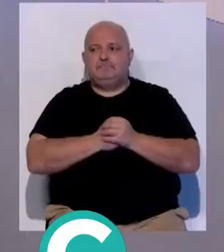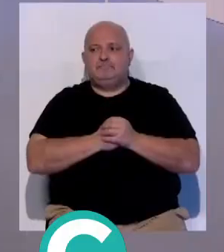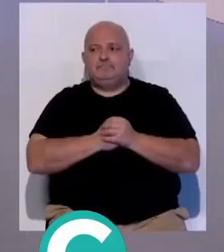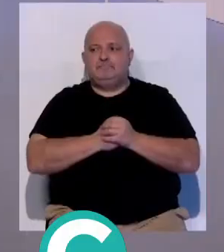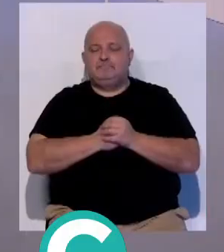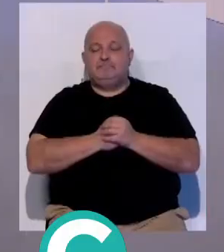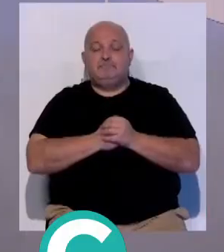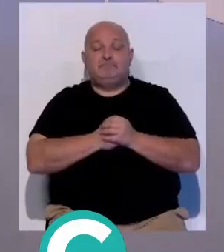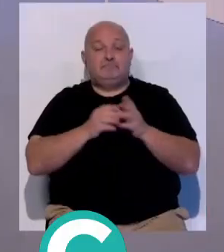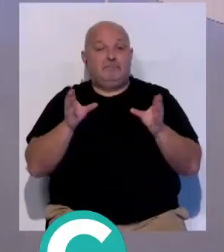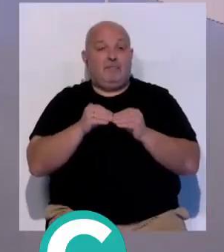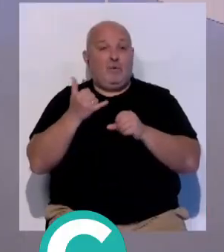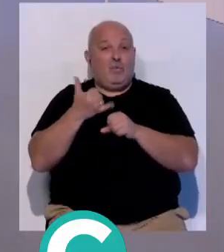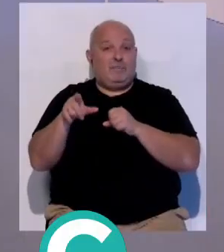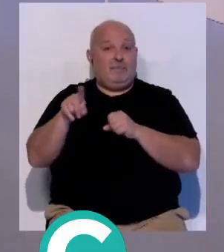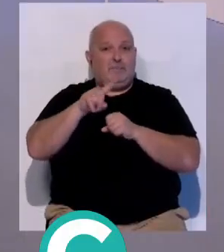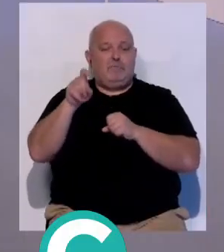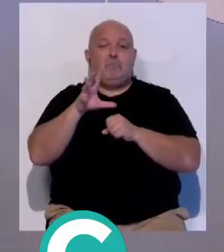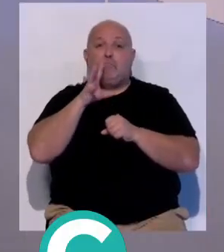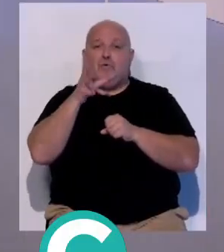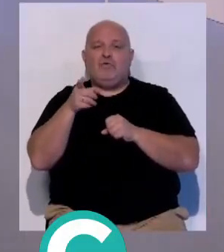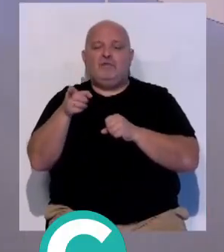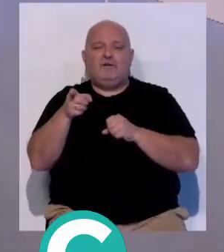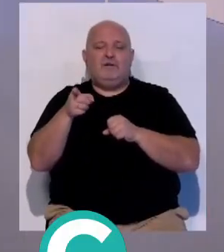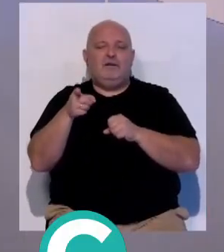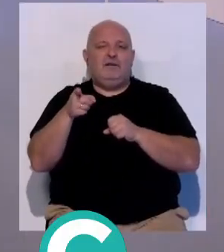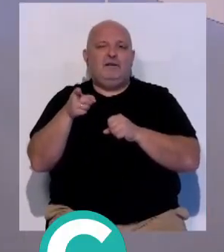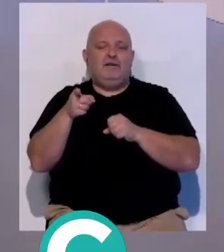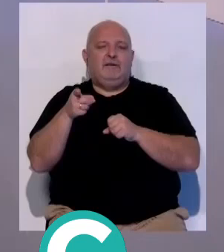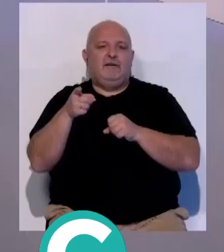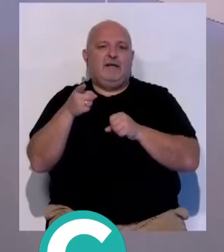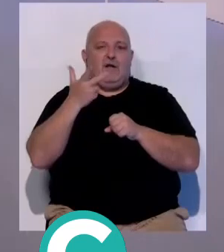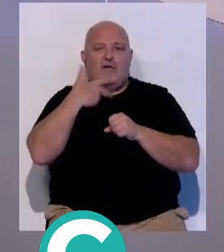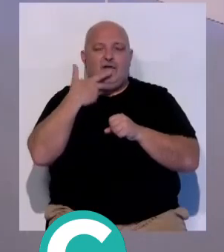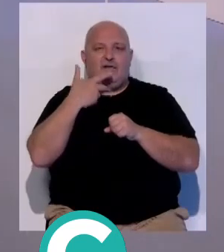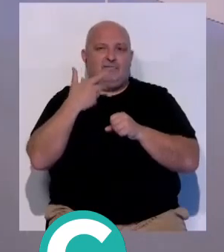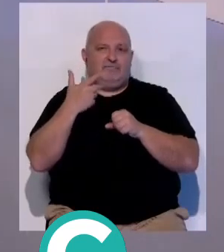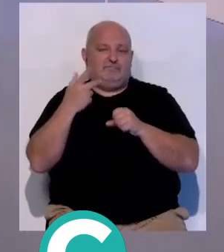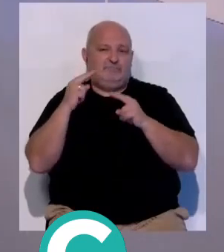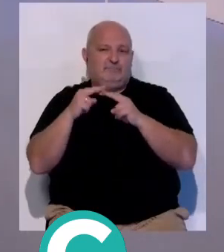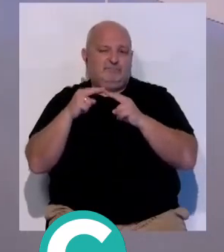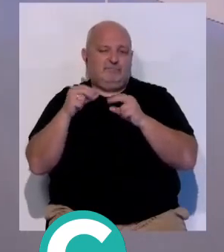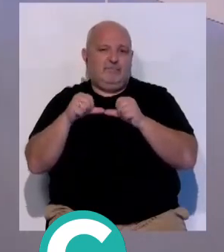concretamente esa última pregunta era porque justamente al conocernos tanto o sea el argentino